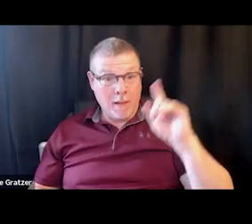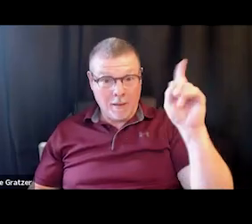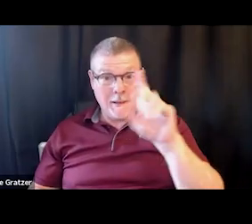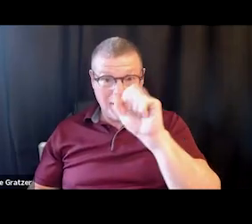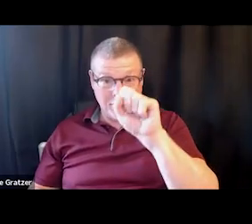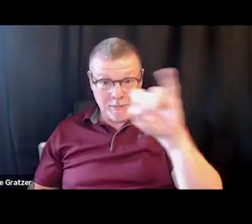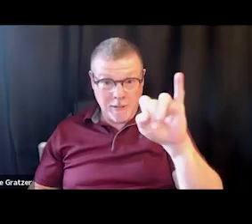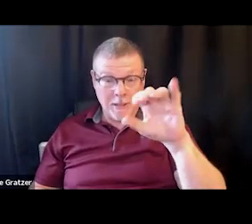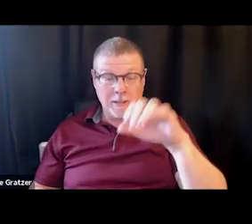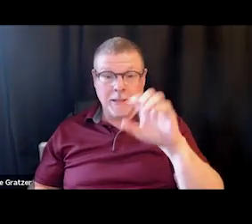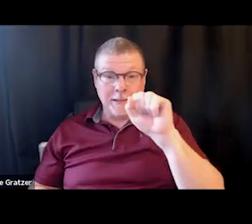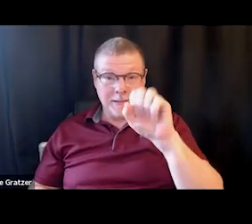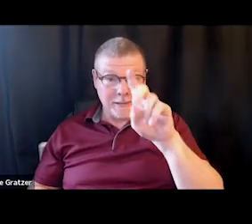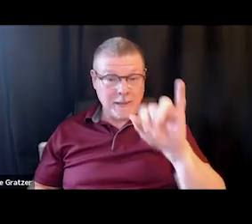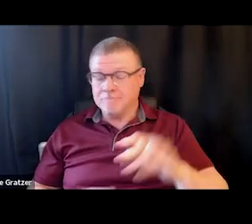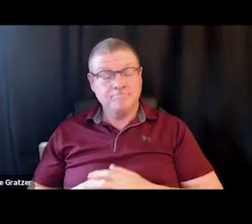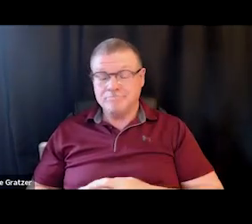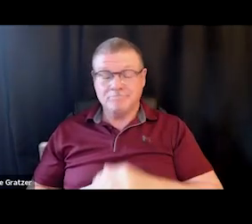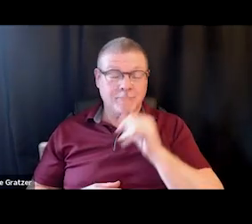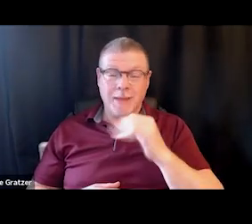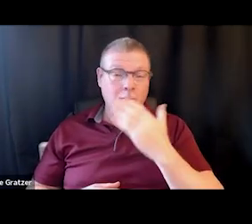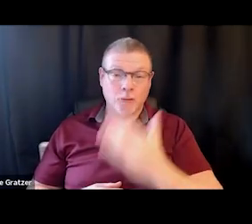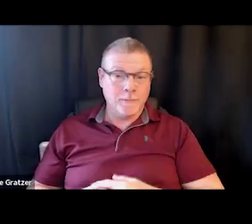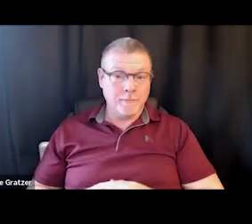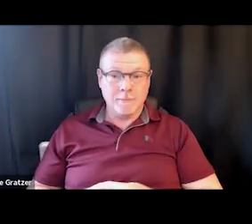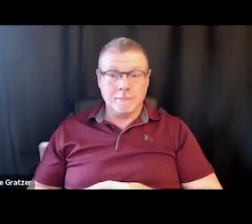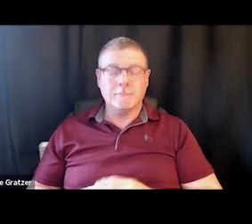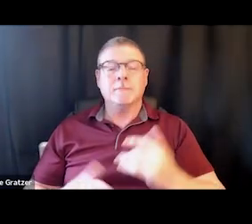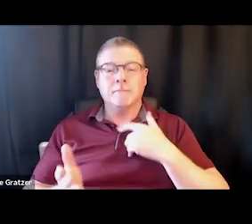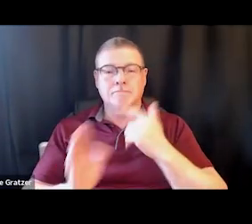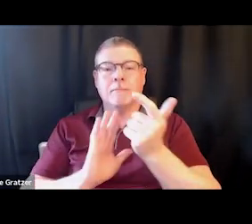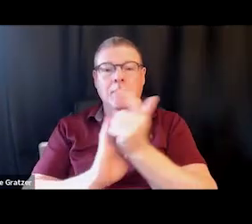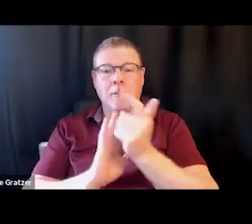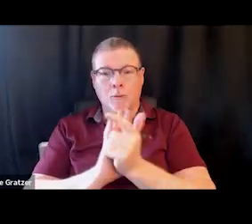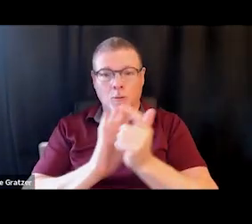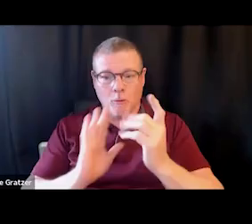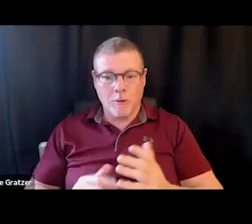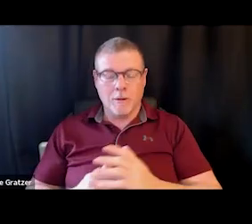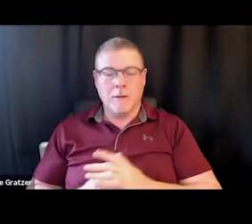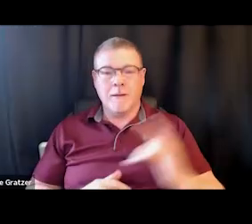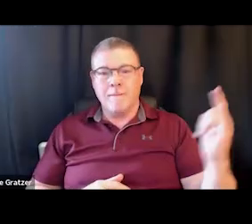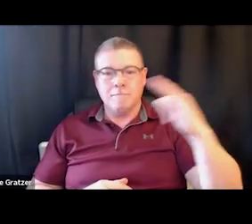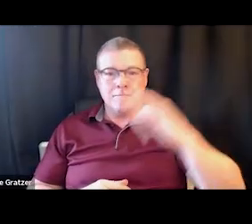[Richard] Bueno, no muy bien. Tenía una abogada que voló desde otro estado,